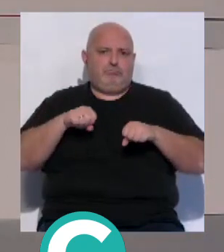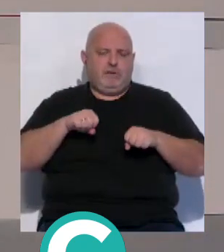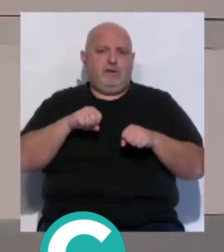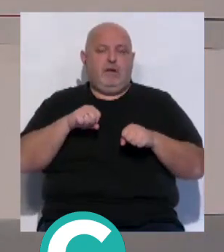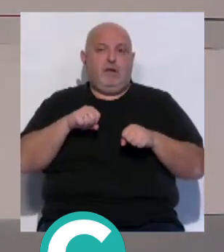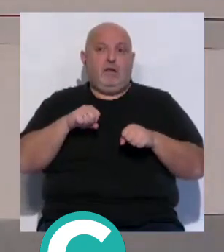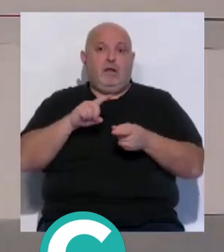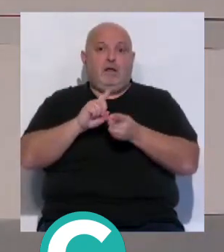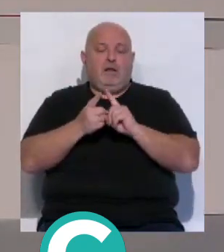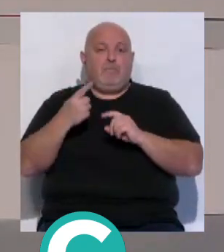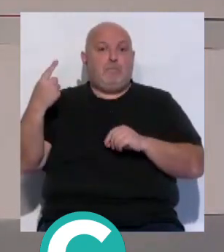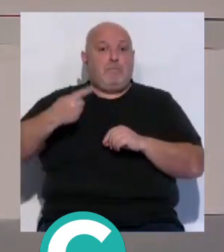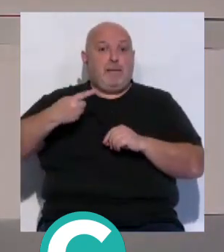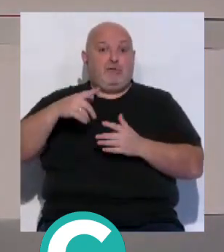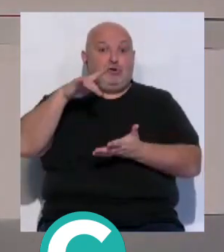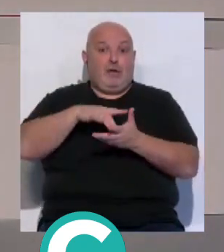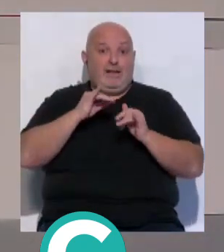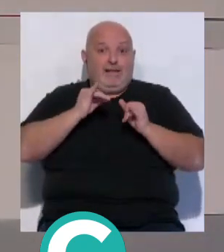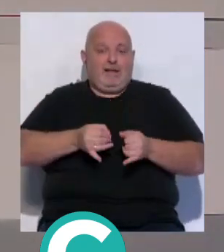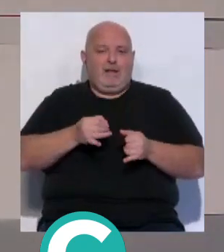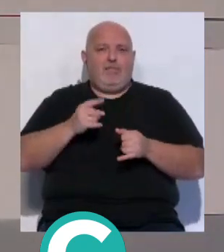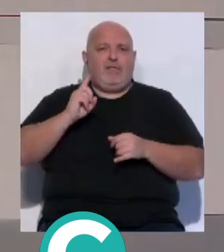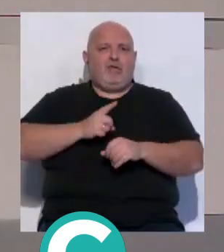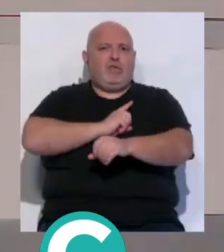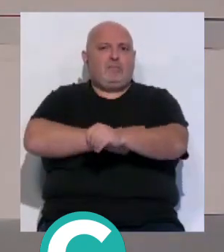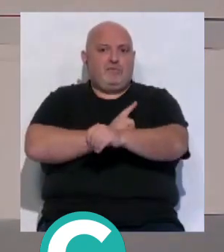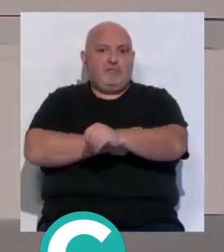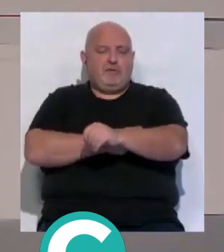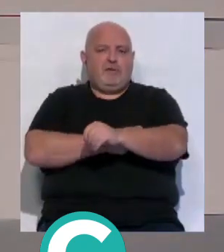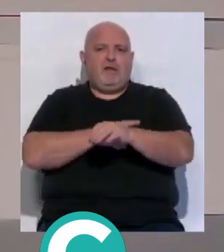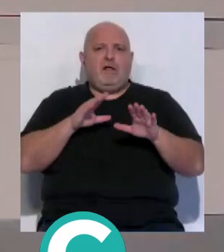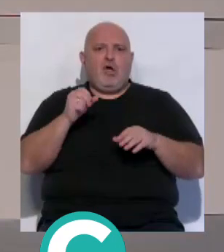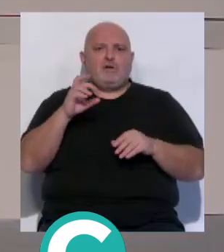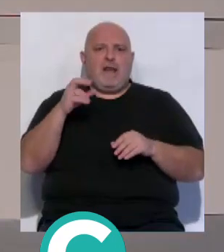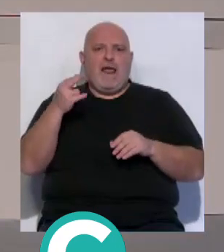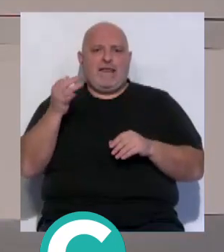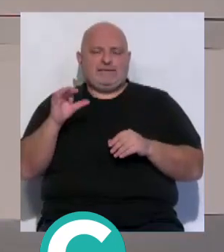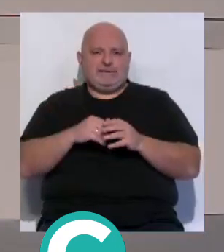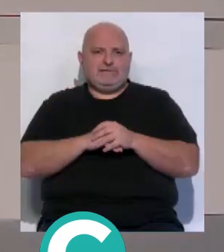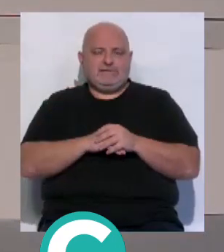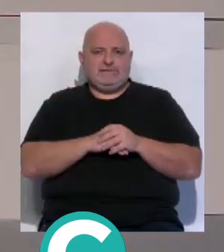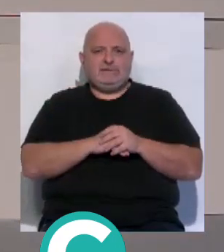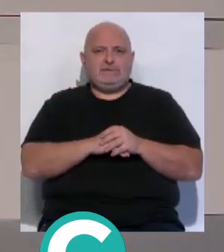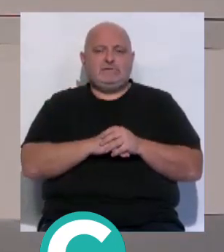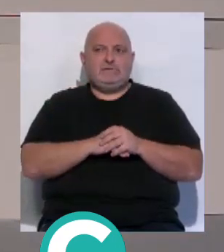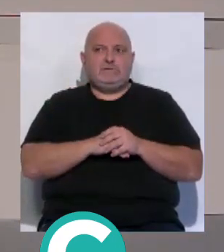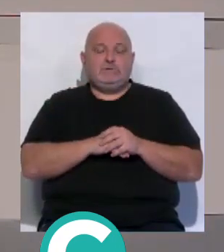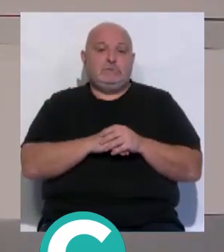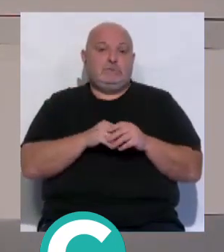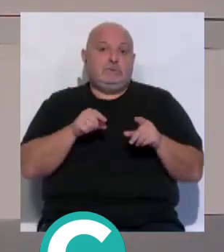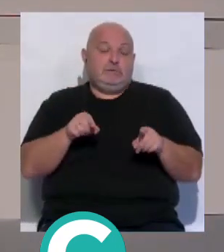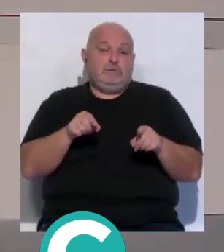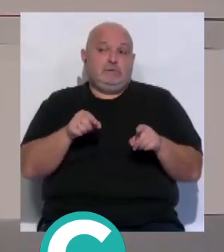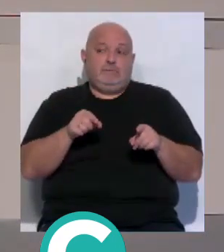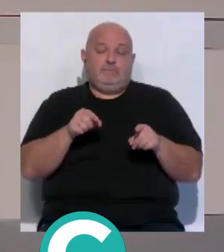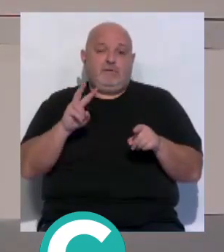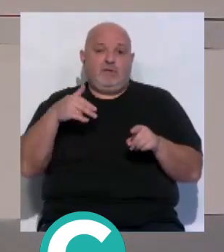cuando se subió a primera división el director deportivo era Oscar Arias y vizcaíno como